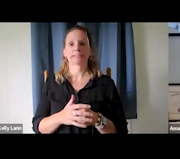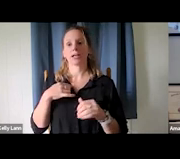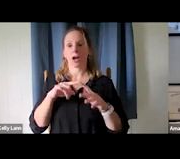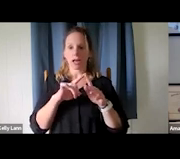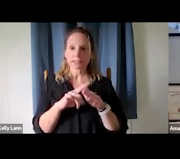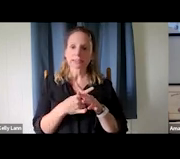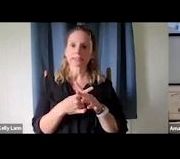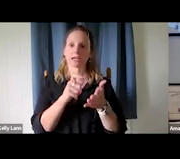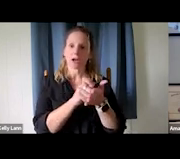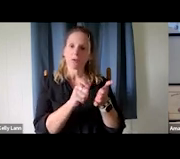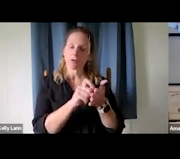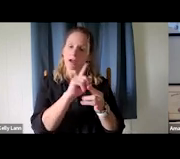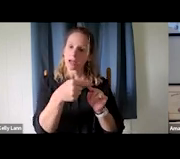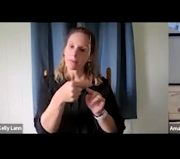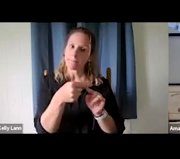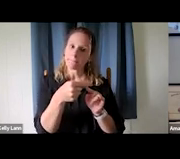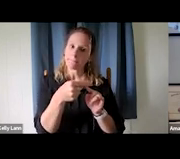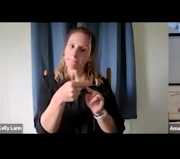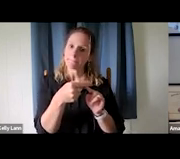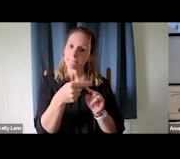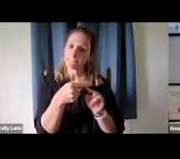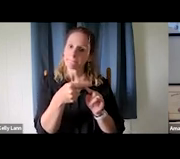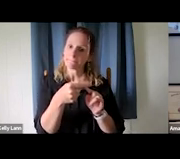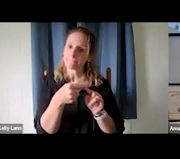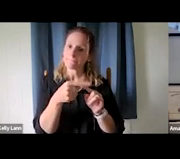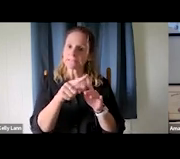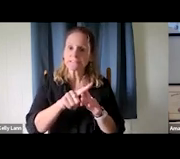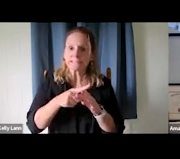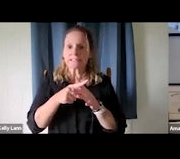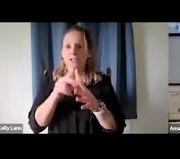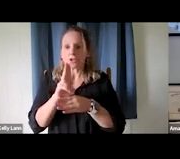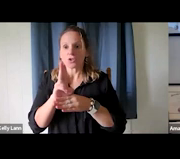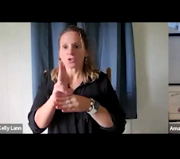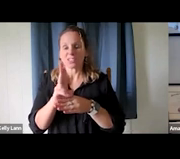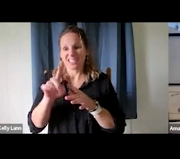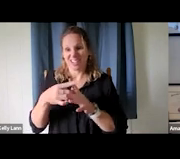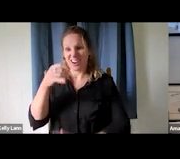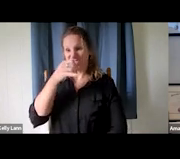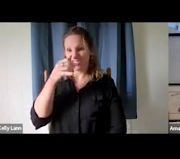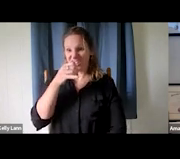haciendo un escrito sobre cuál era el uso inicial. Empezó a beber cuando tenía 13 años,